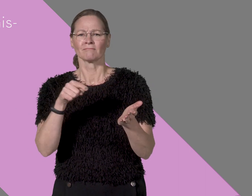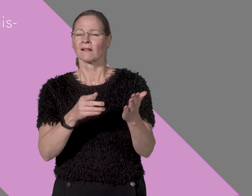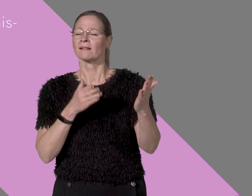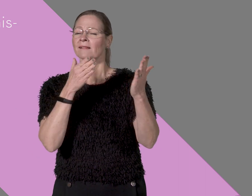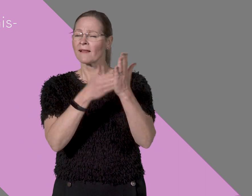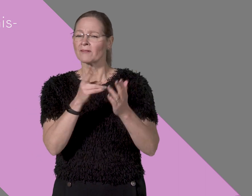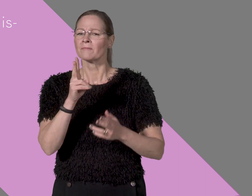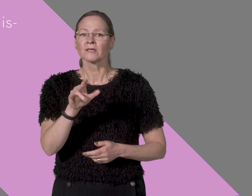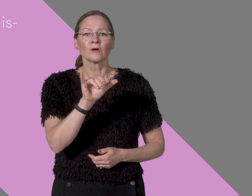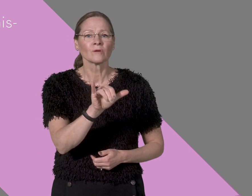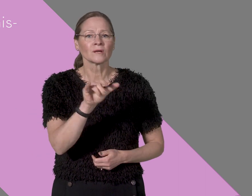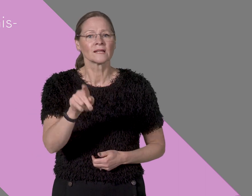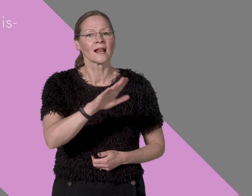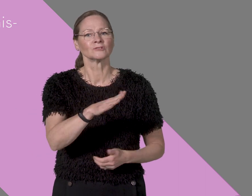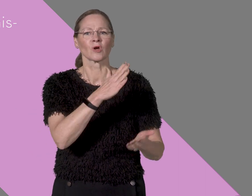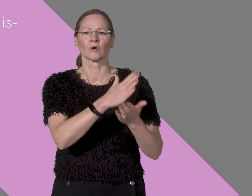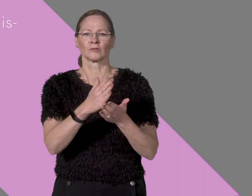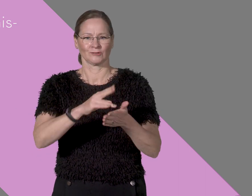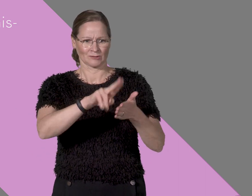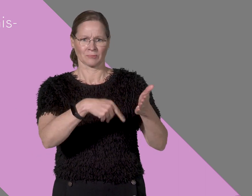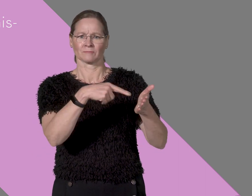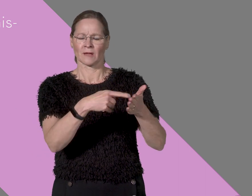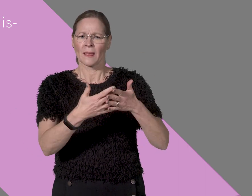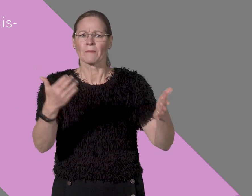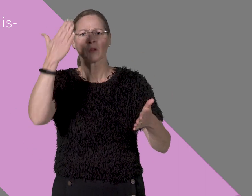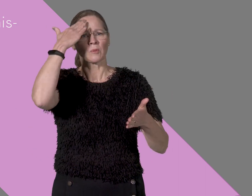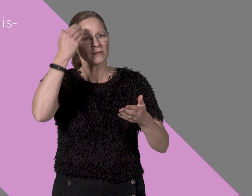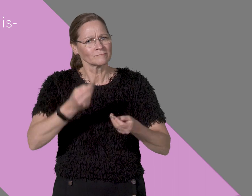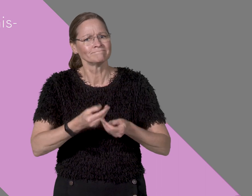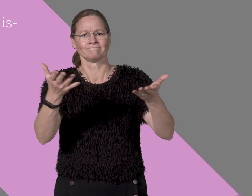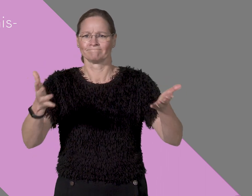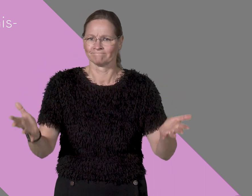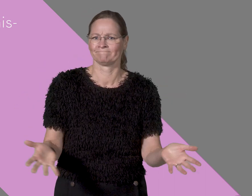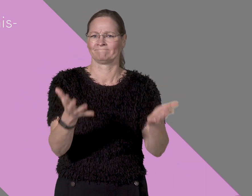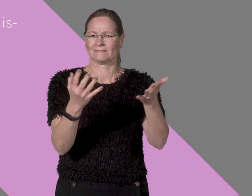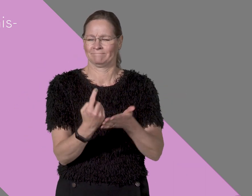jonka tavoitteena on edistää YK:n lapsen oikeuksien sopimuksen tunnettuutta -